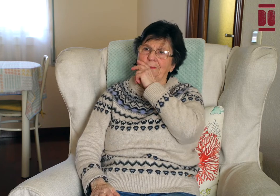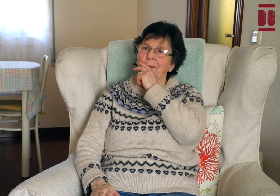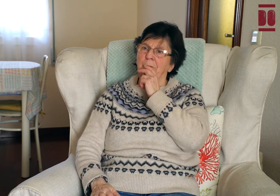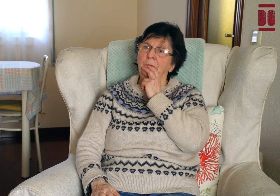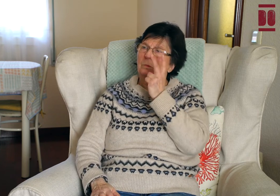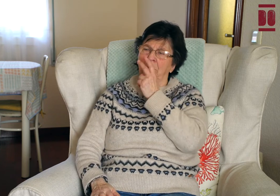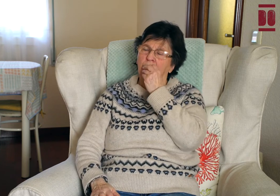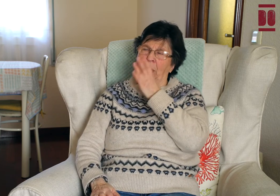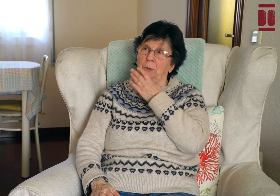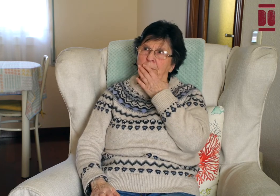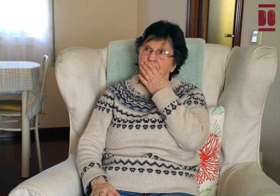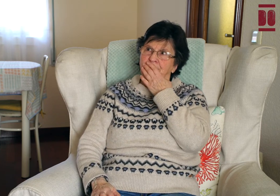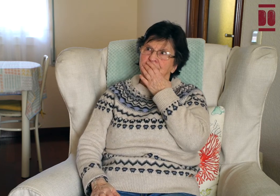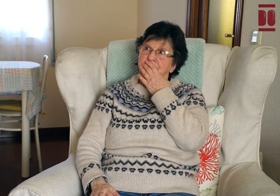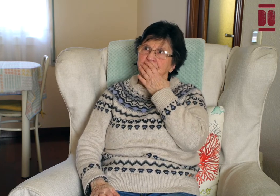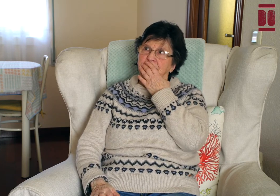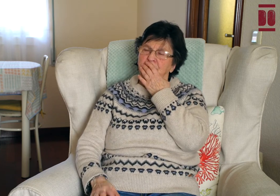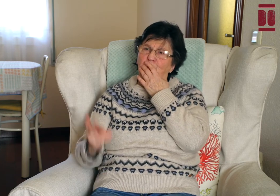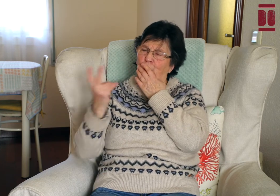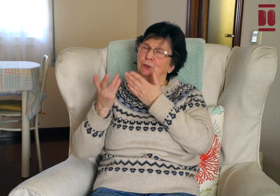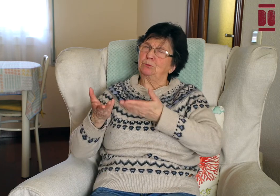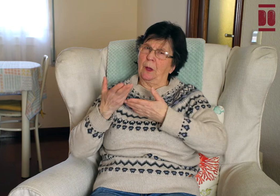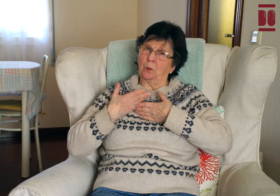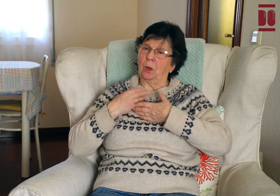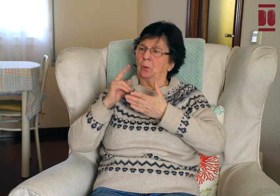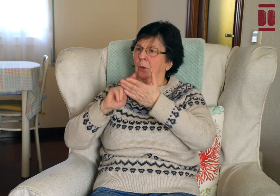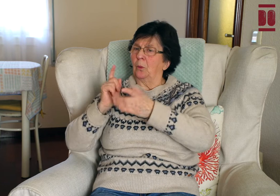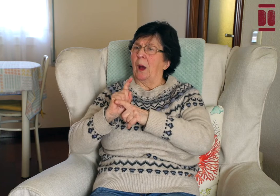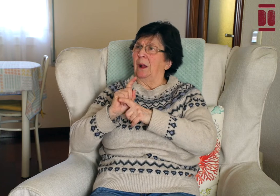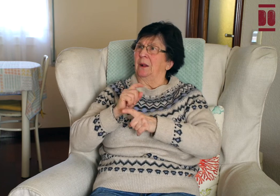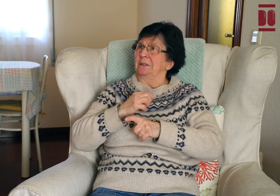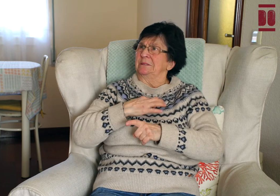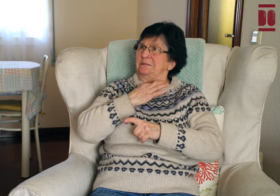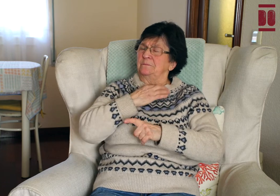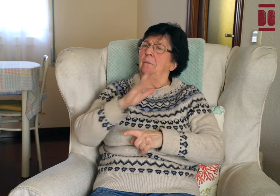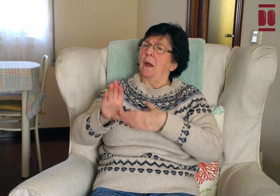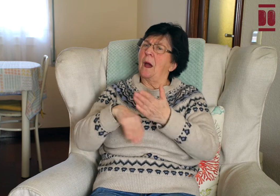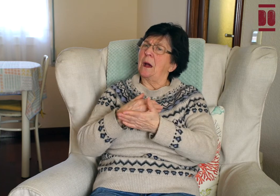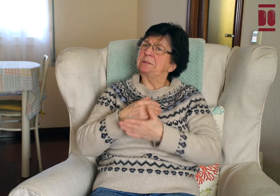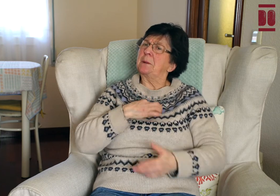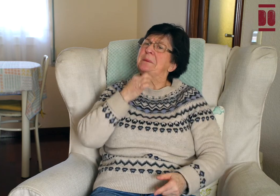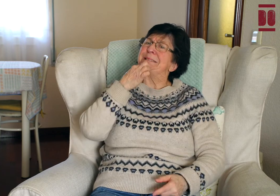Sí, sí, ambos muy bien. Los dos me ayudan e interpretan. Incluso así estoy agobiada,